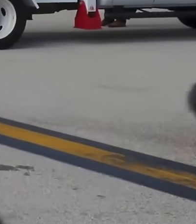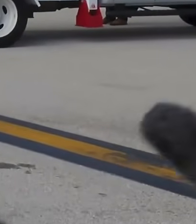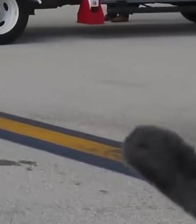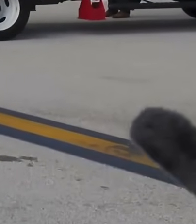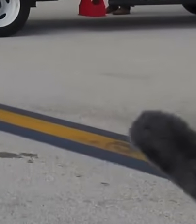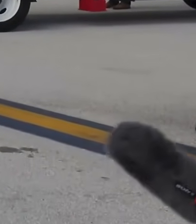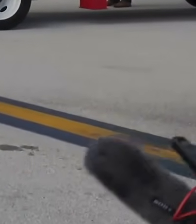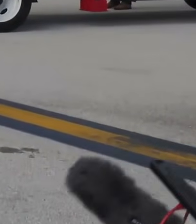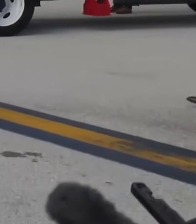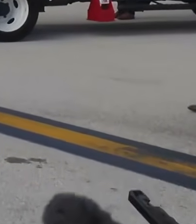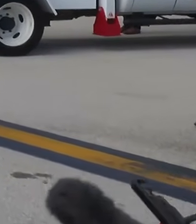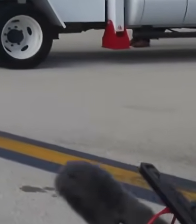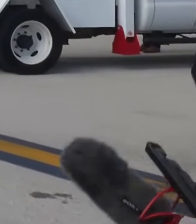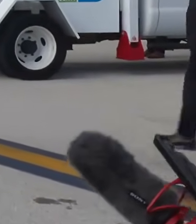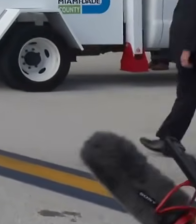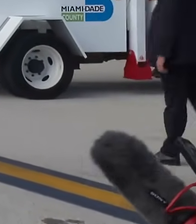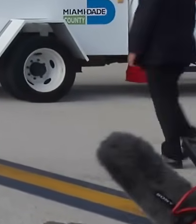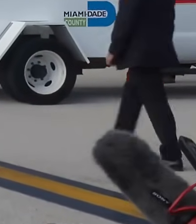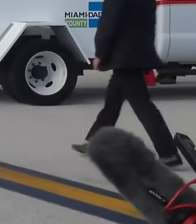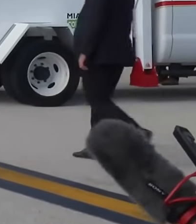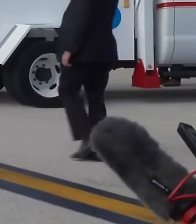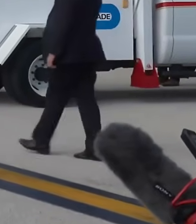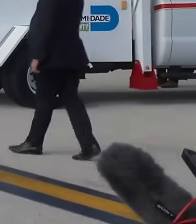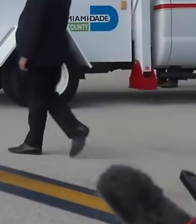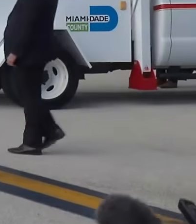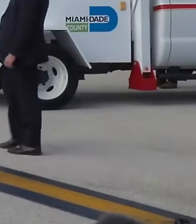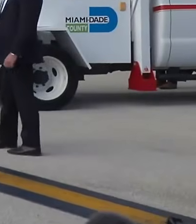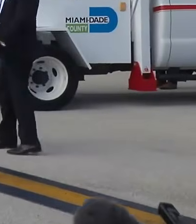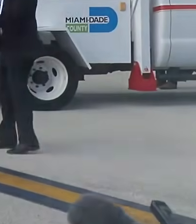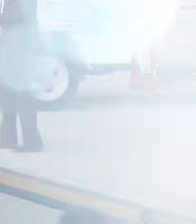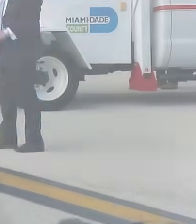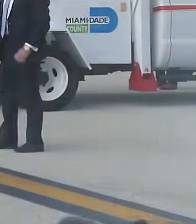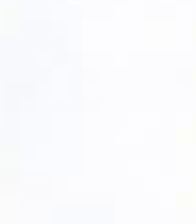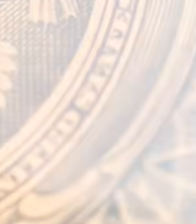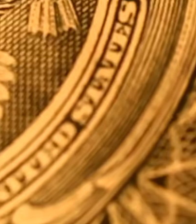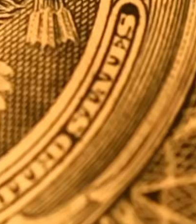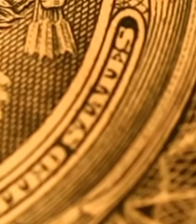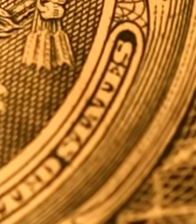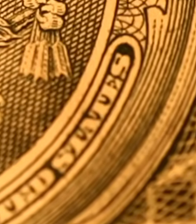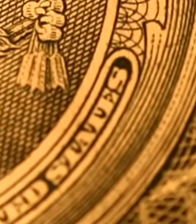realmente mueven los engranajes de la nación más poderosa del mundo. No somos una carga,